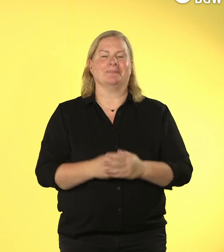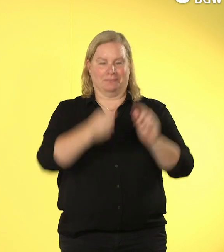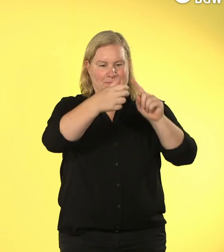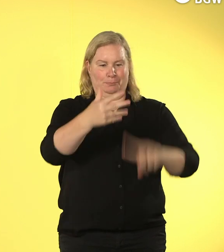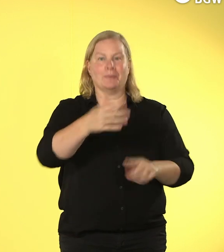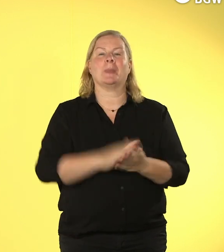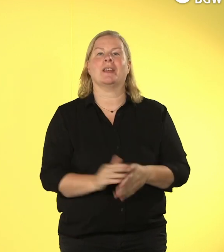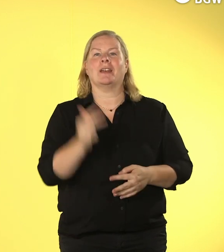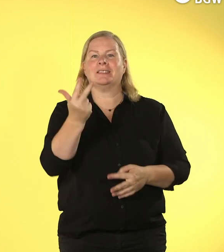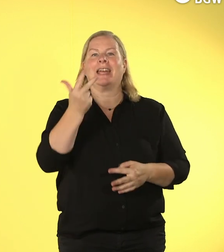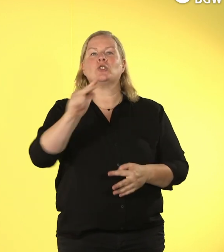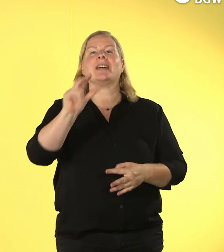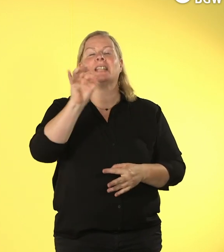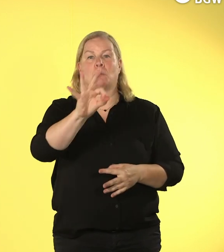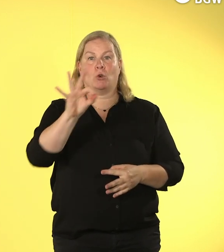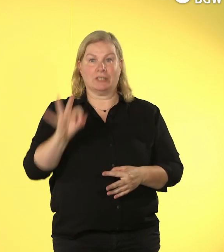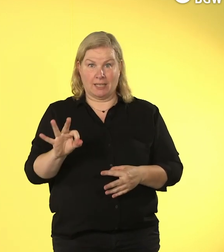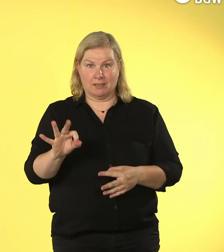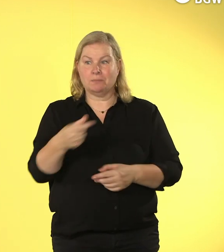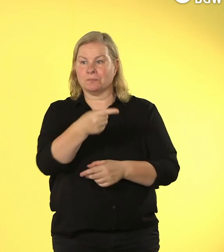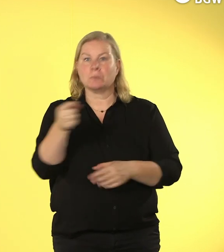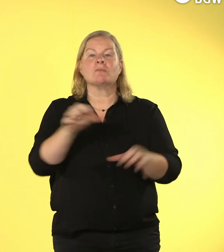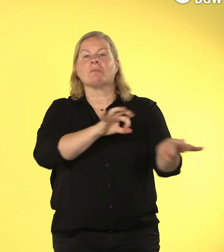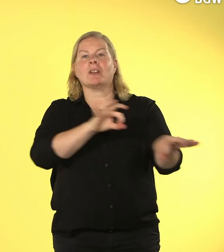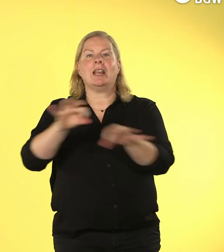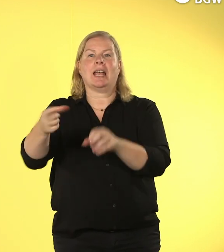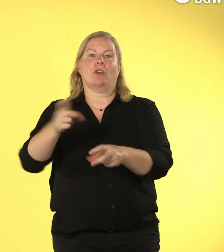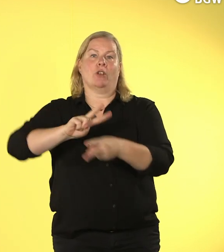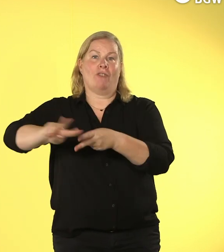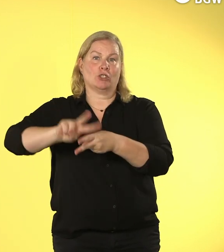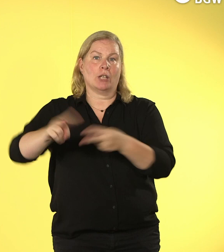33 % sind Leiter einer Werkstatt oder Einrichtung.